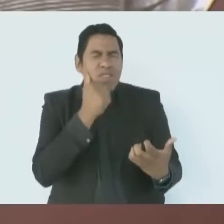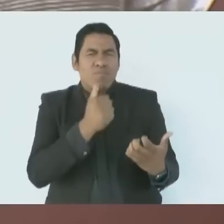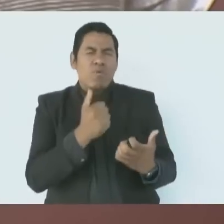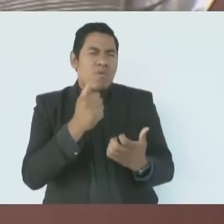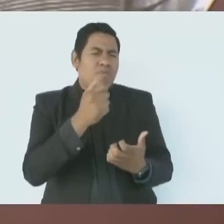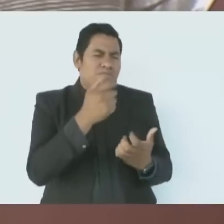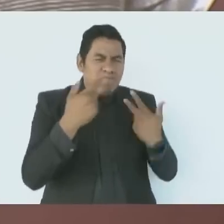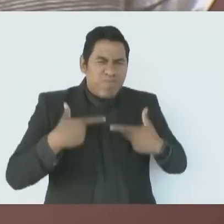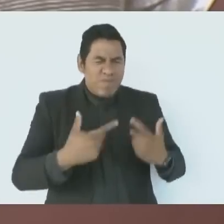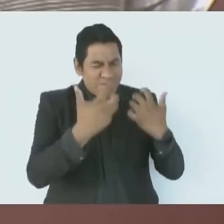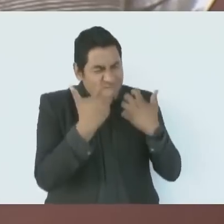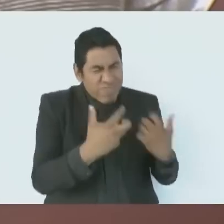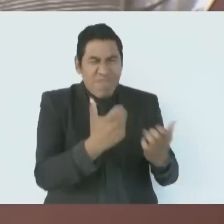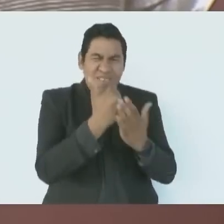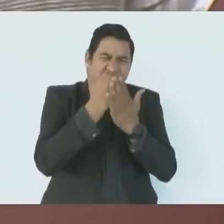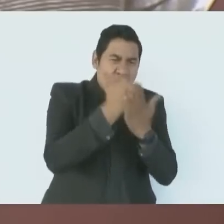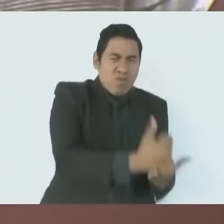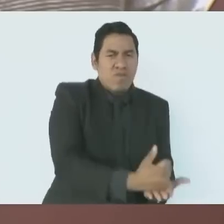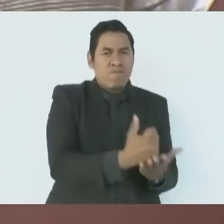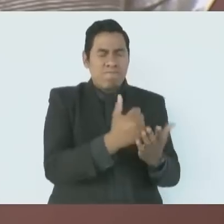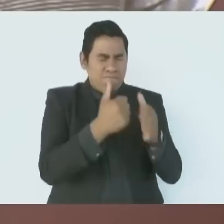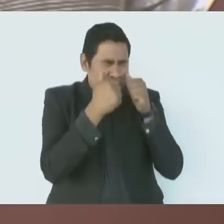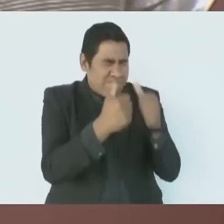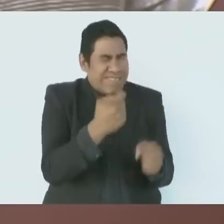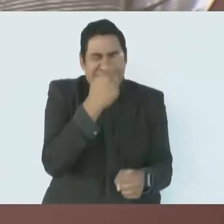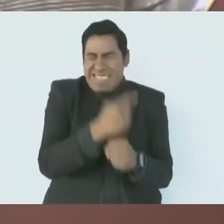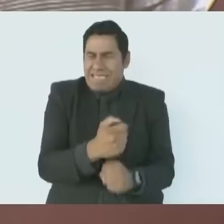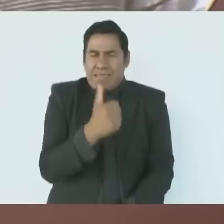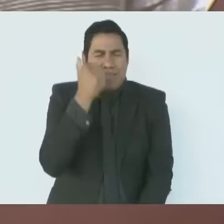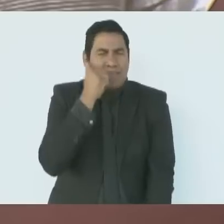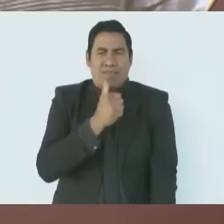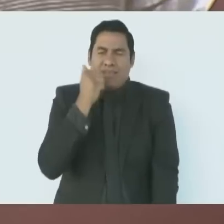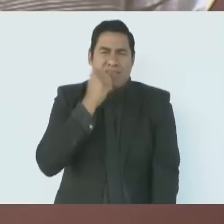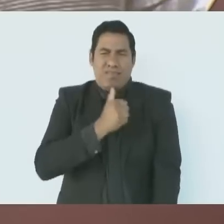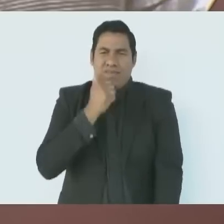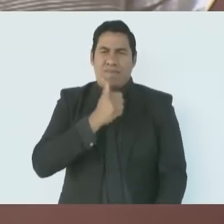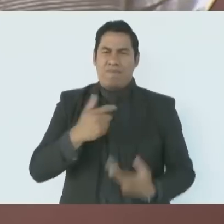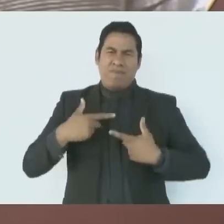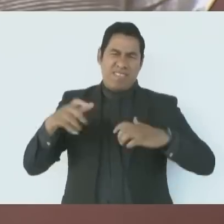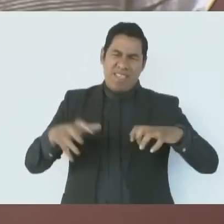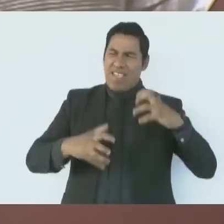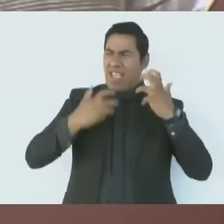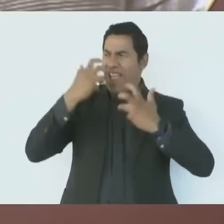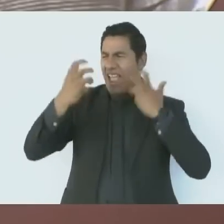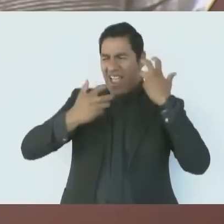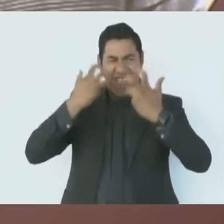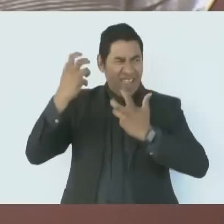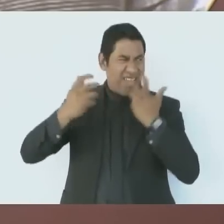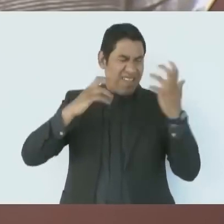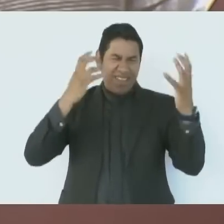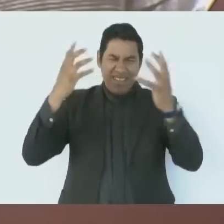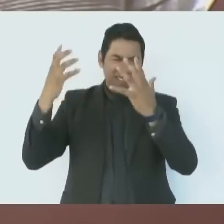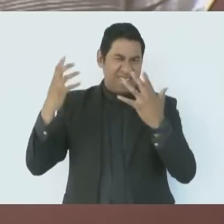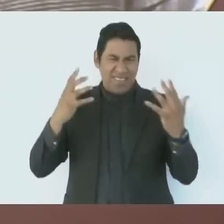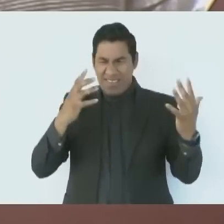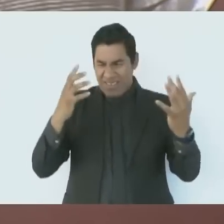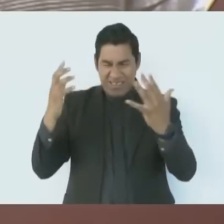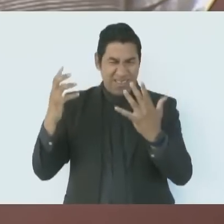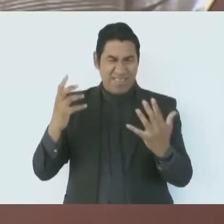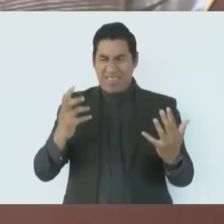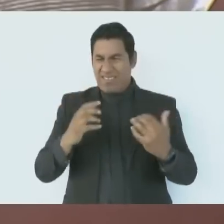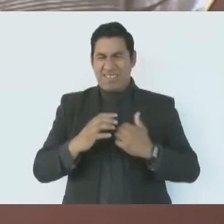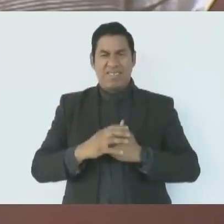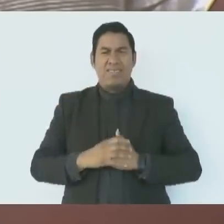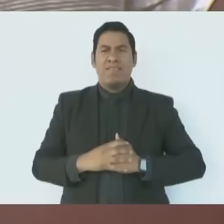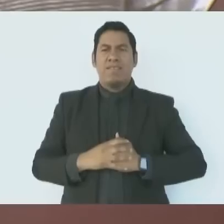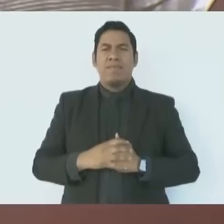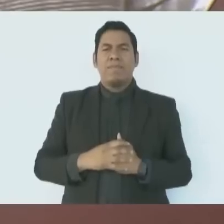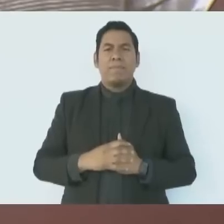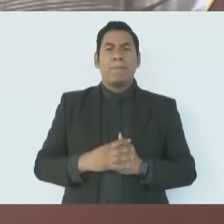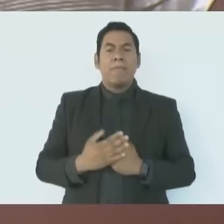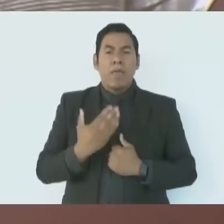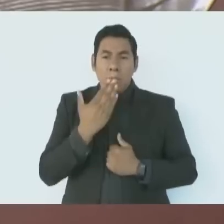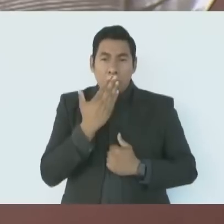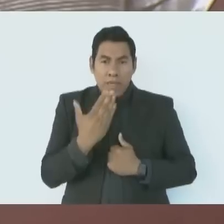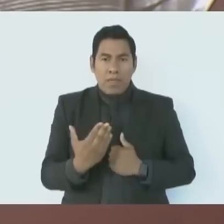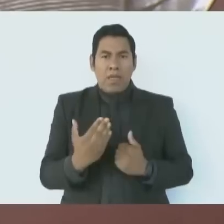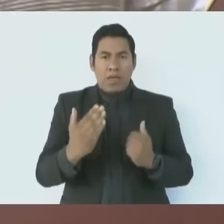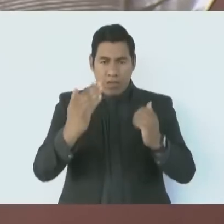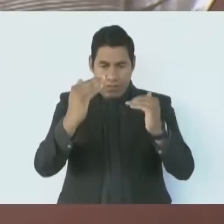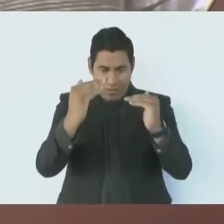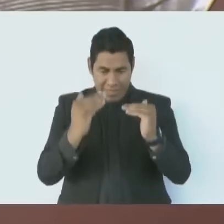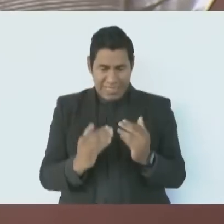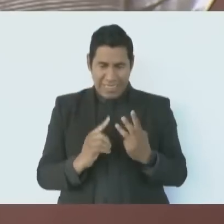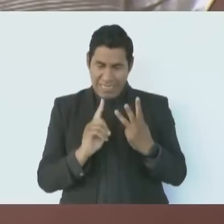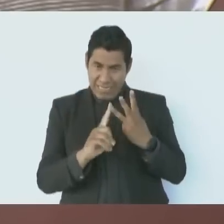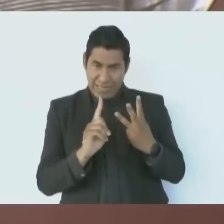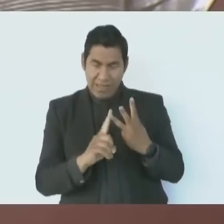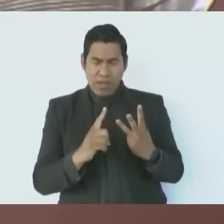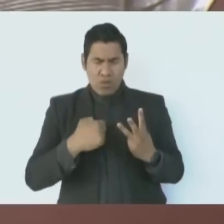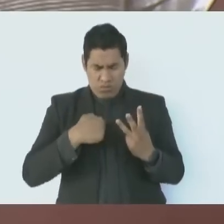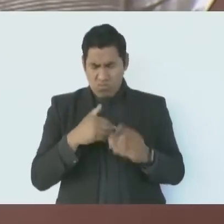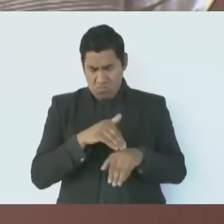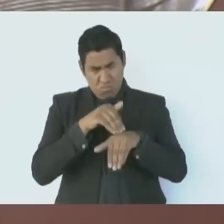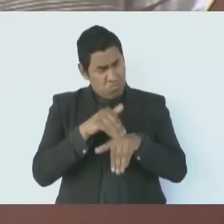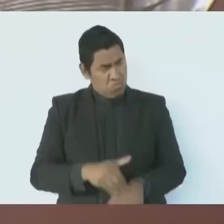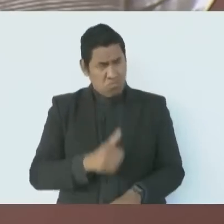México y el tercer principio con el pueblo